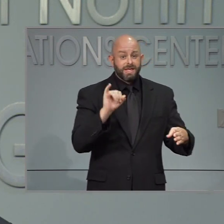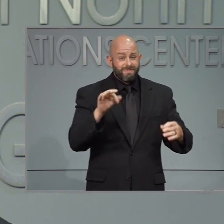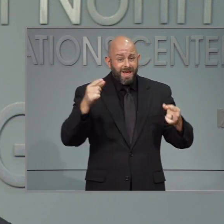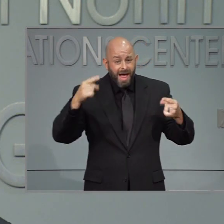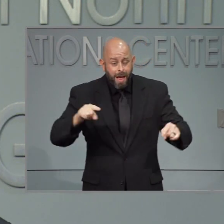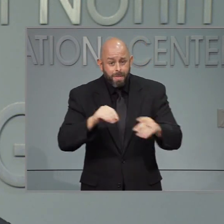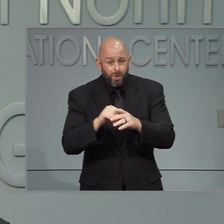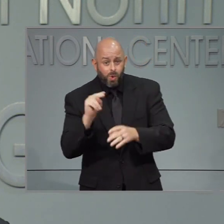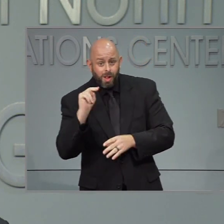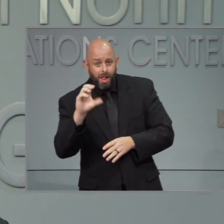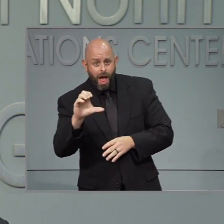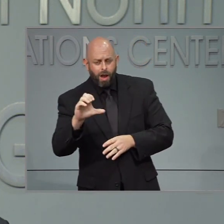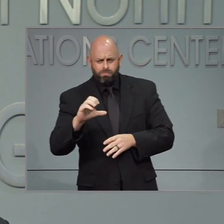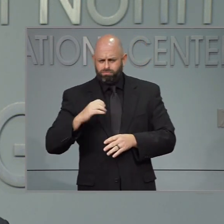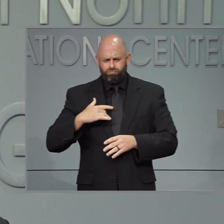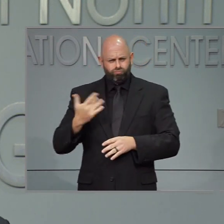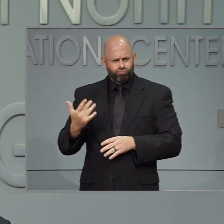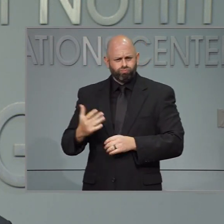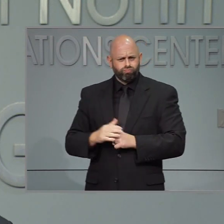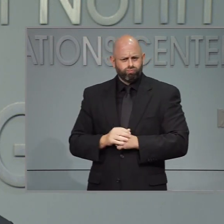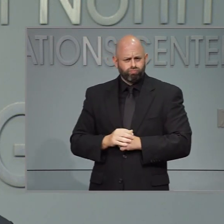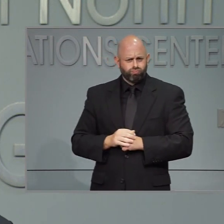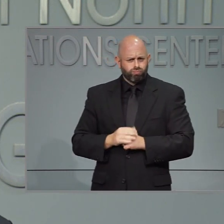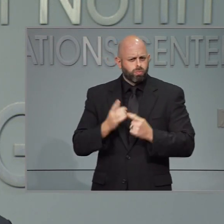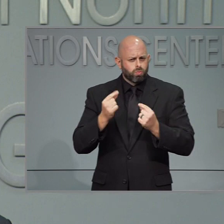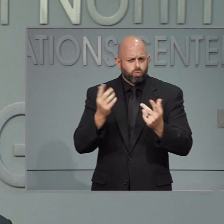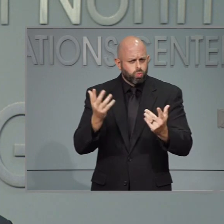para volver a cerrar lo que ya permitió abrir.